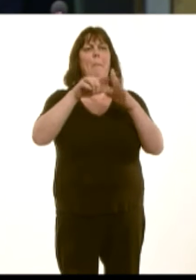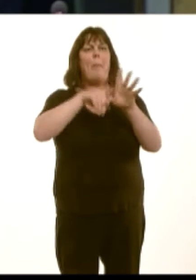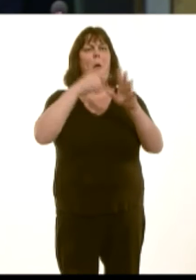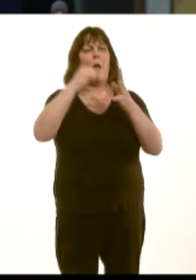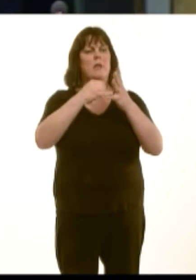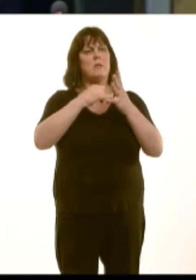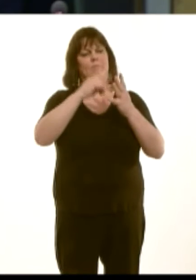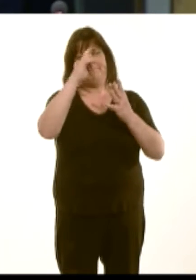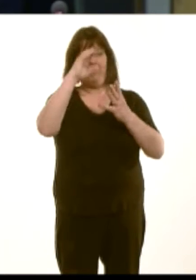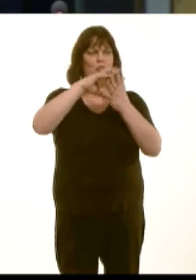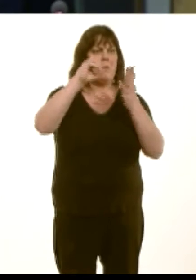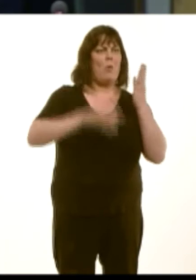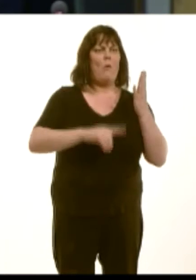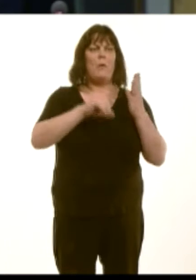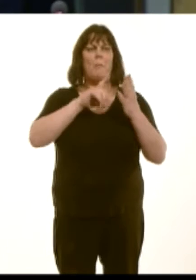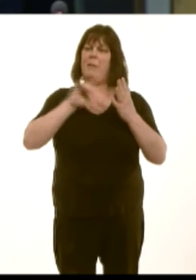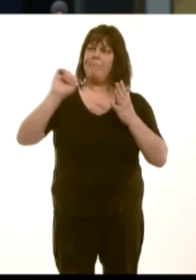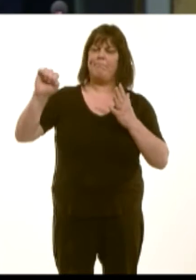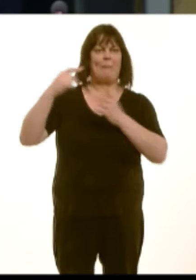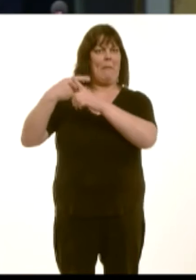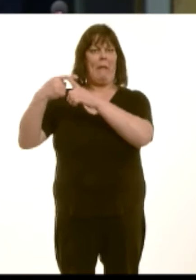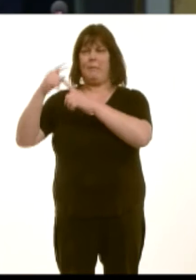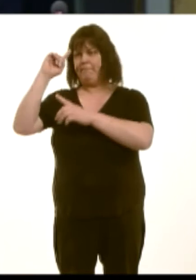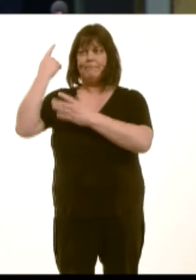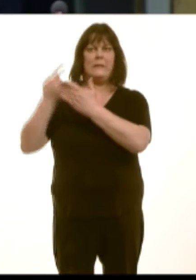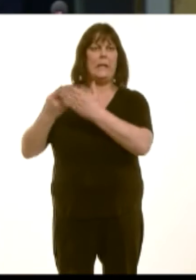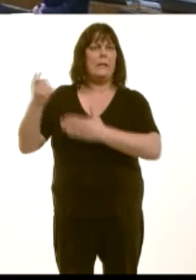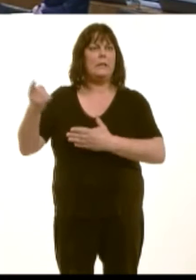Yn eich barn chi, a fydd yr heddlu yn cael ei ddatganoli ar Ùl etholiad cyffredinol nesaf San Steffan?